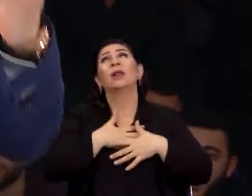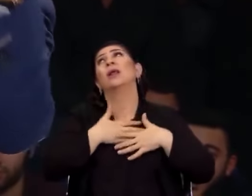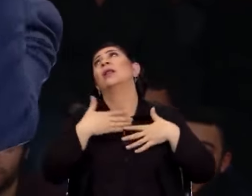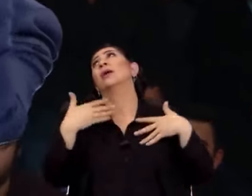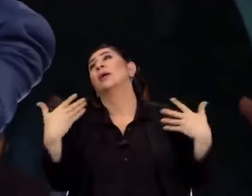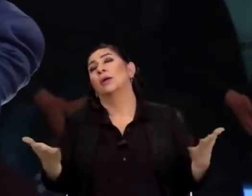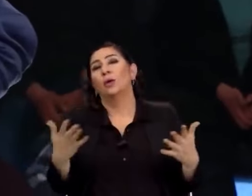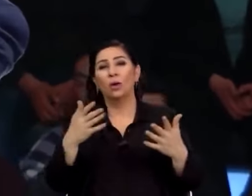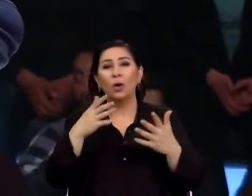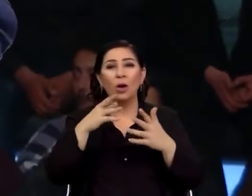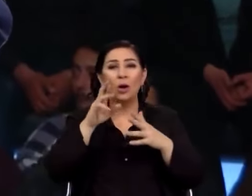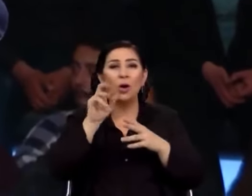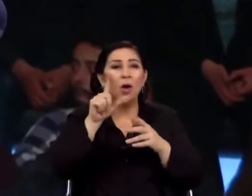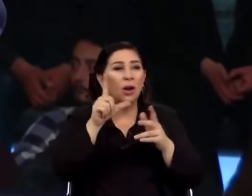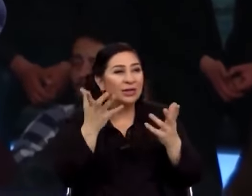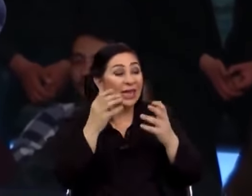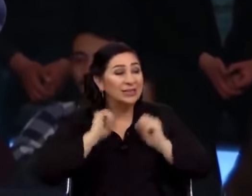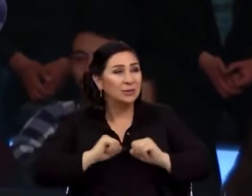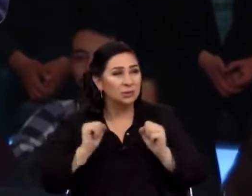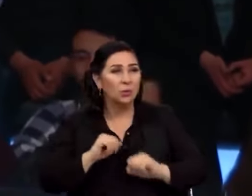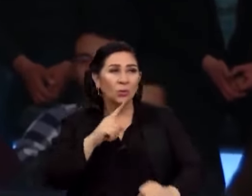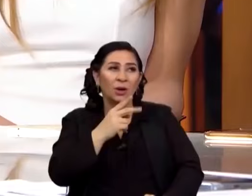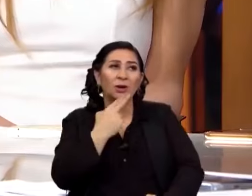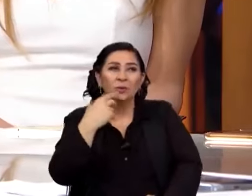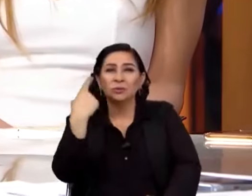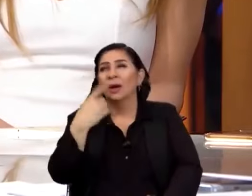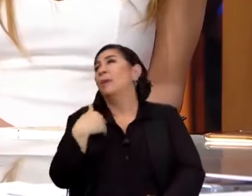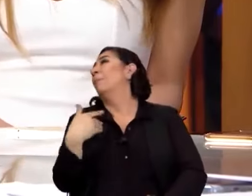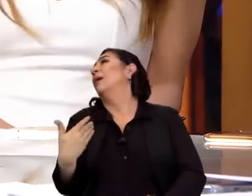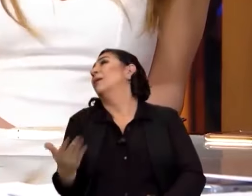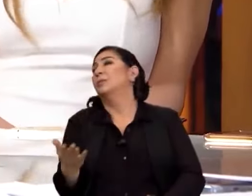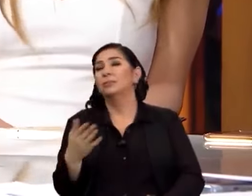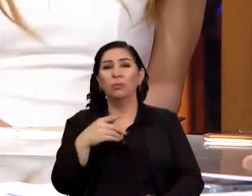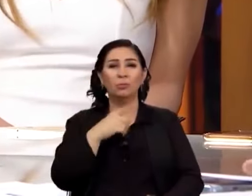eve kapandım bu kadını düşünmekten helak oldum Böyle bir şey değil öyle bir şey